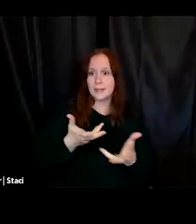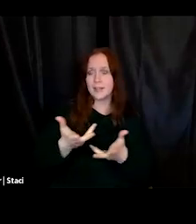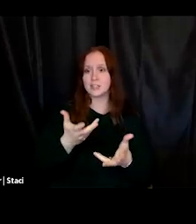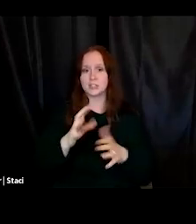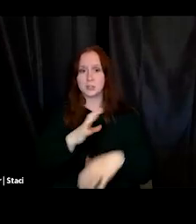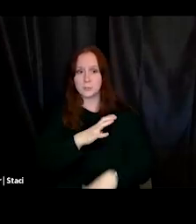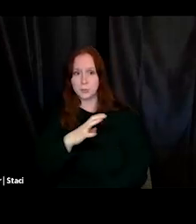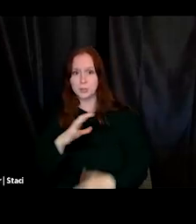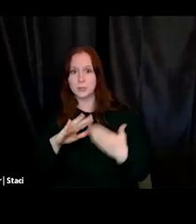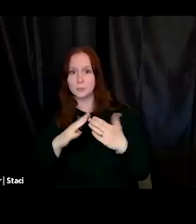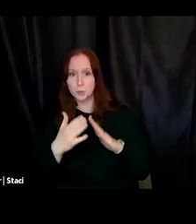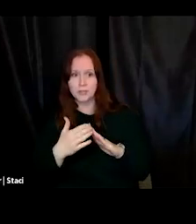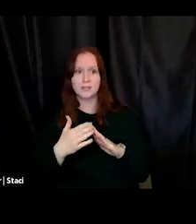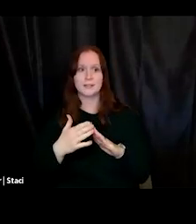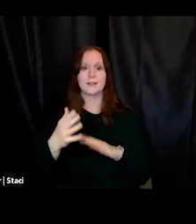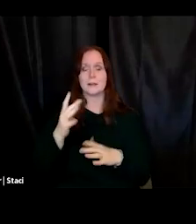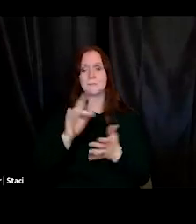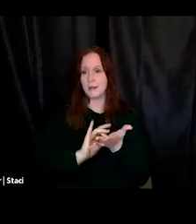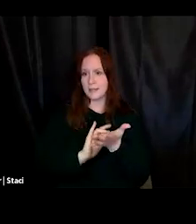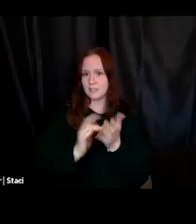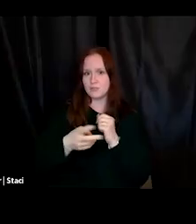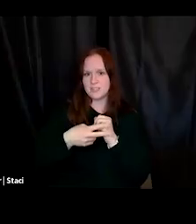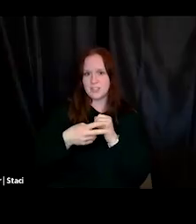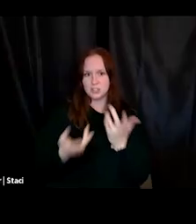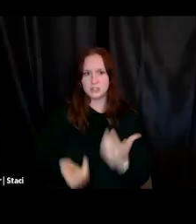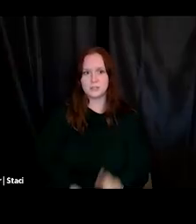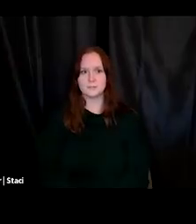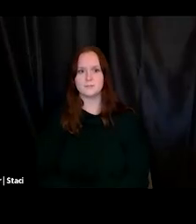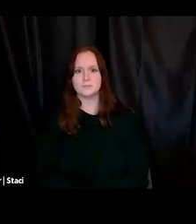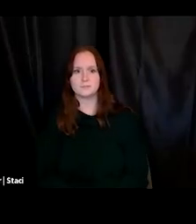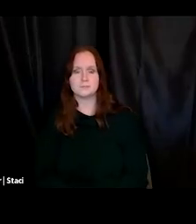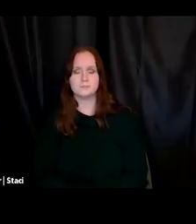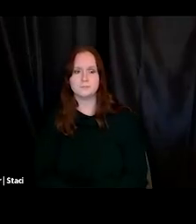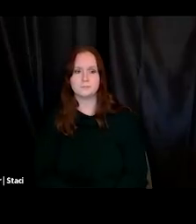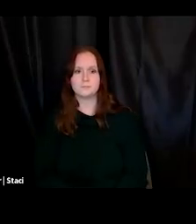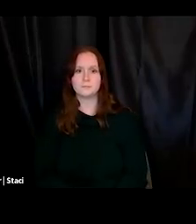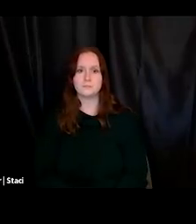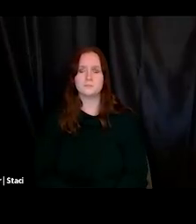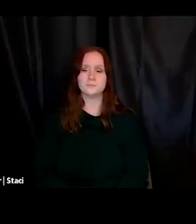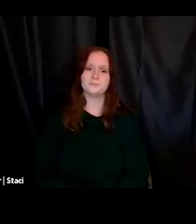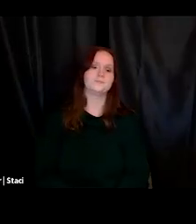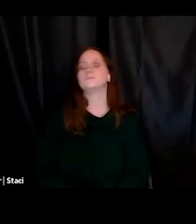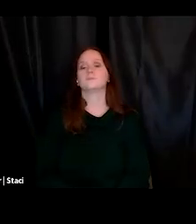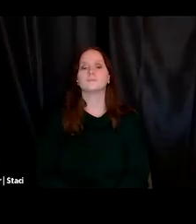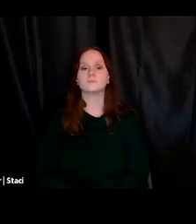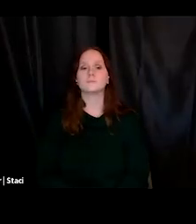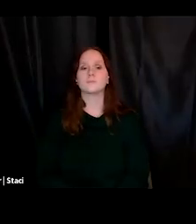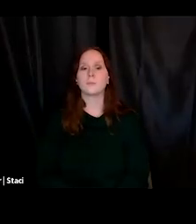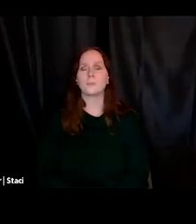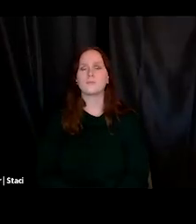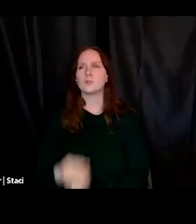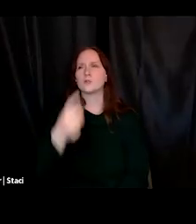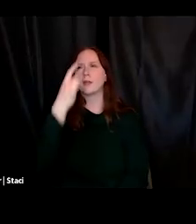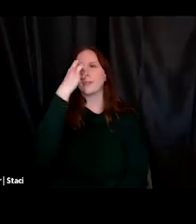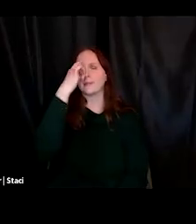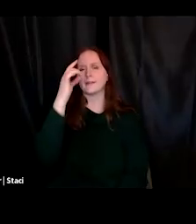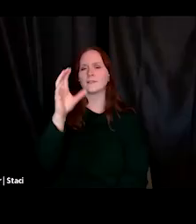Sabemos lo importante que es colaborar con las oficinas locales de la SSA mientras ayudamos con las solicitudes.